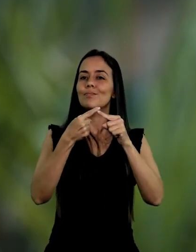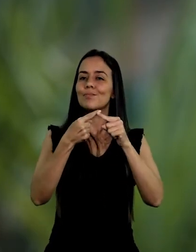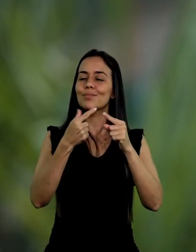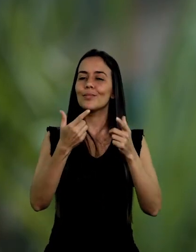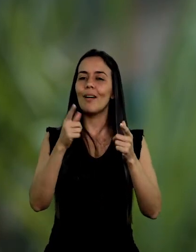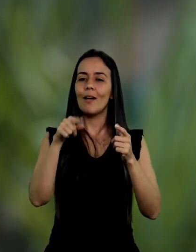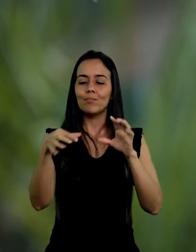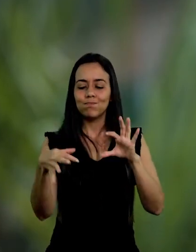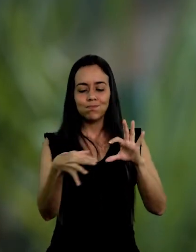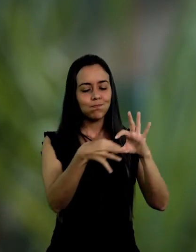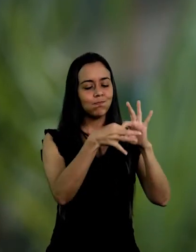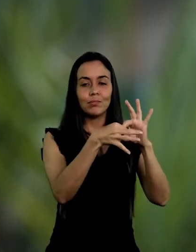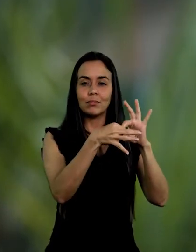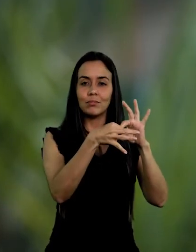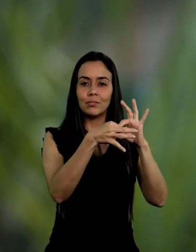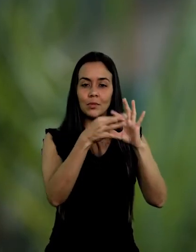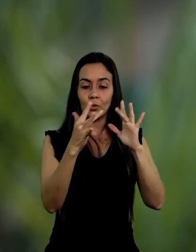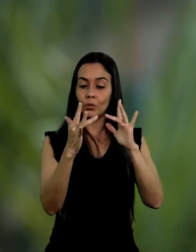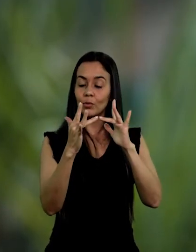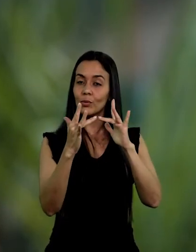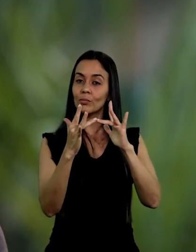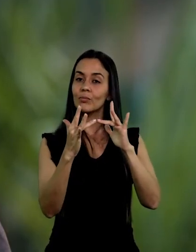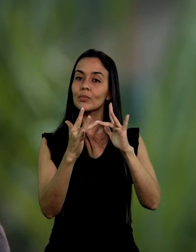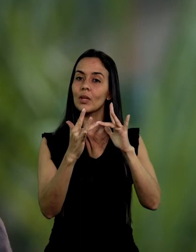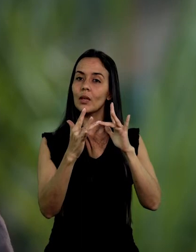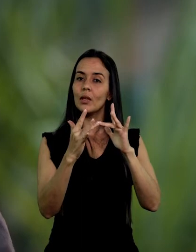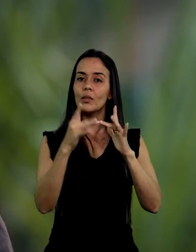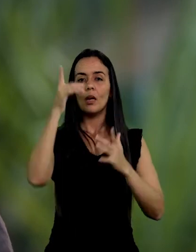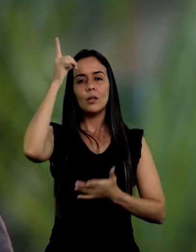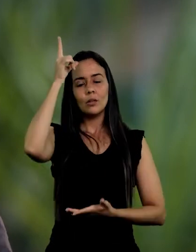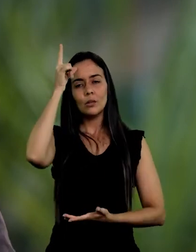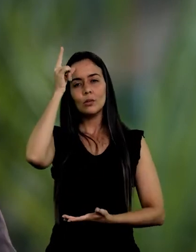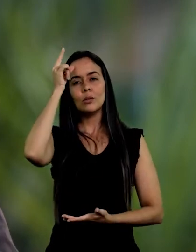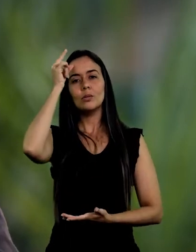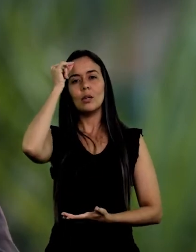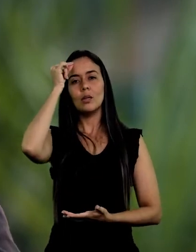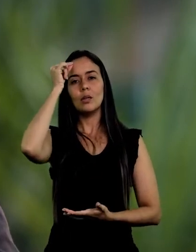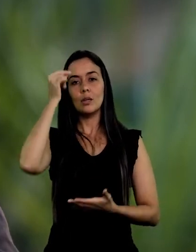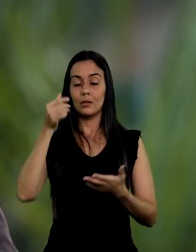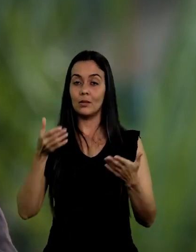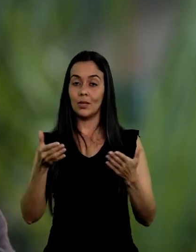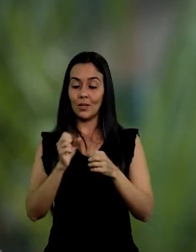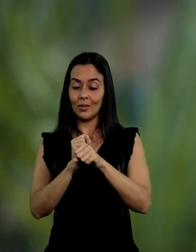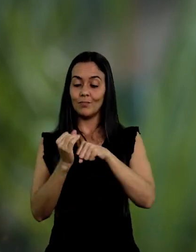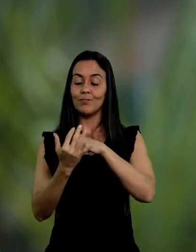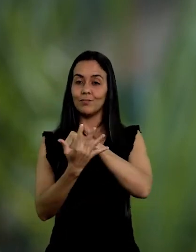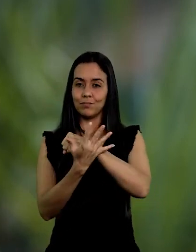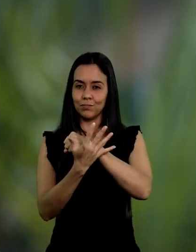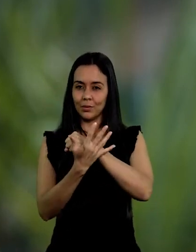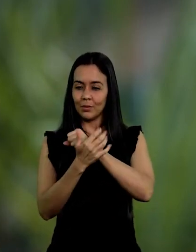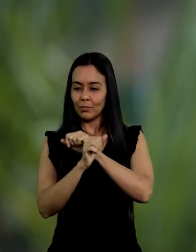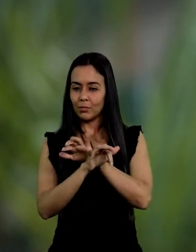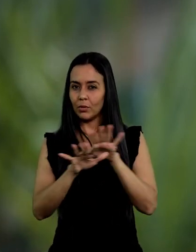que eu acho, se teve uma coisa que a pandemia exerceu uma pressão, é sobre isso mesmo, né? Exatamente.